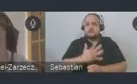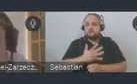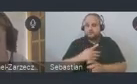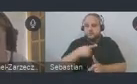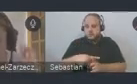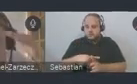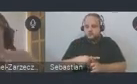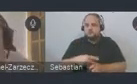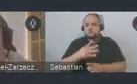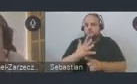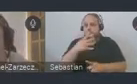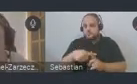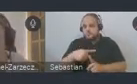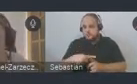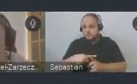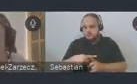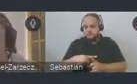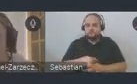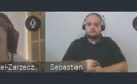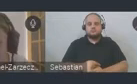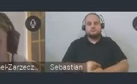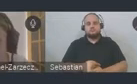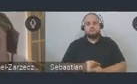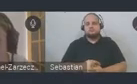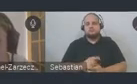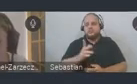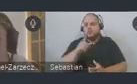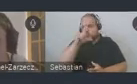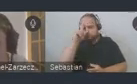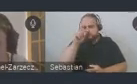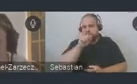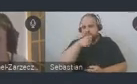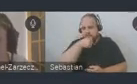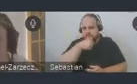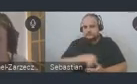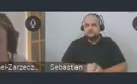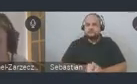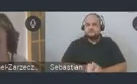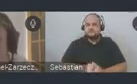"45+" - o, tu nam granica wieku spada. "Seniorzy", "seniorzy", "seniorzy".